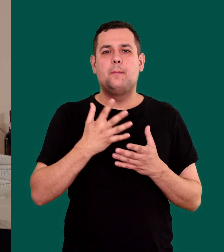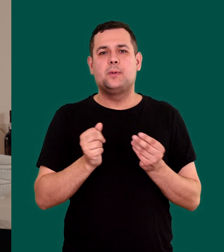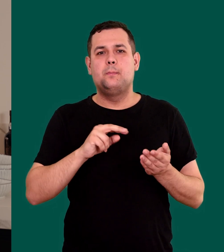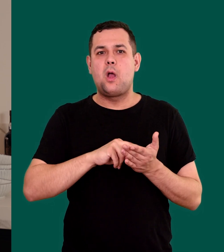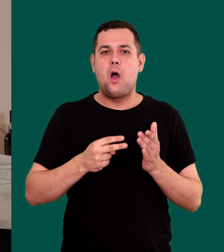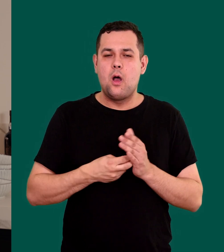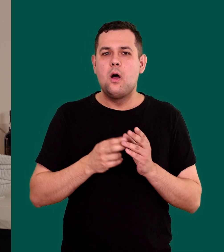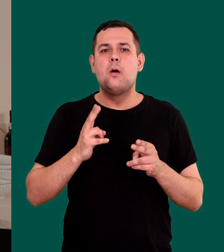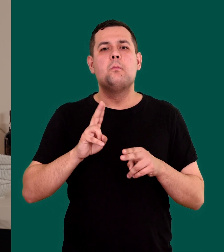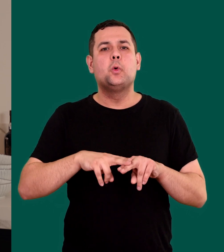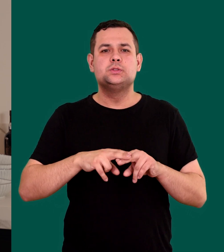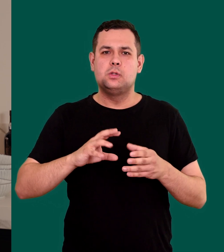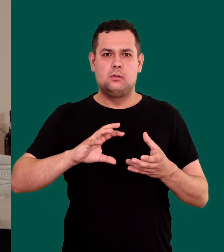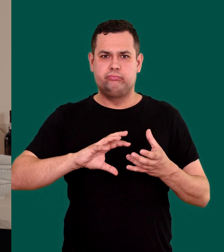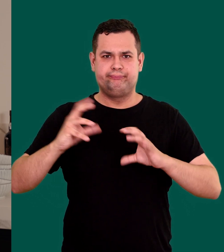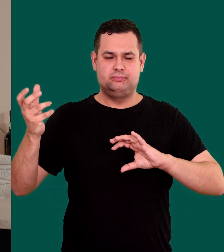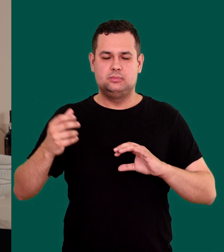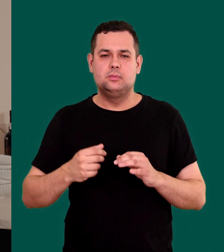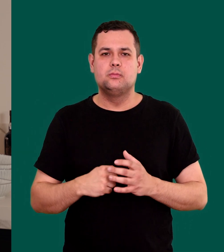Nemôžem niečo robiť len tak bez plánu, inak by nastala kríza.